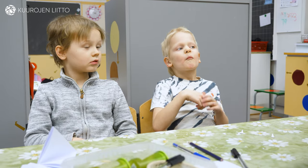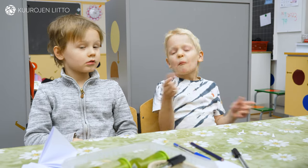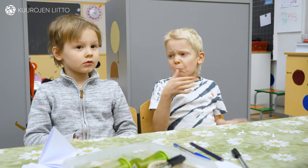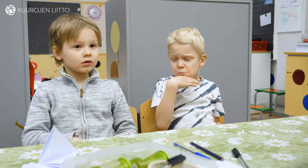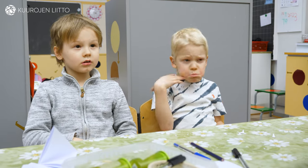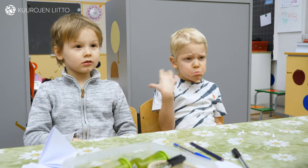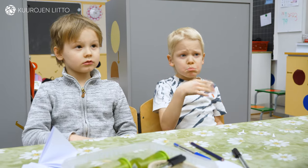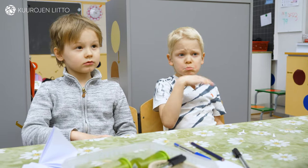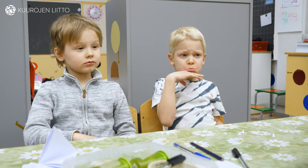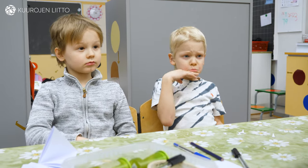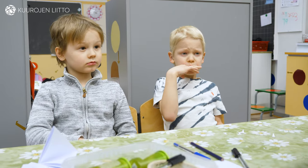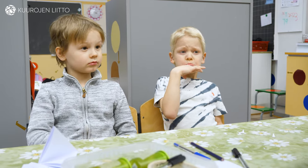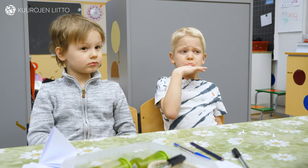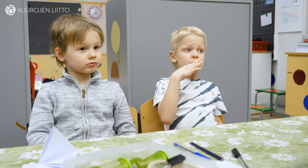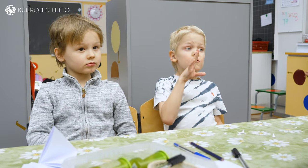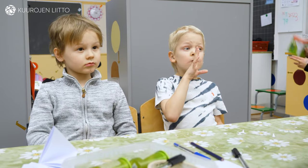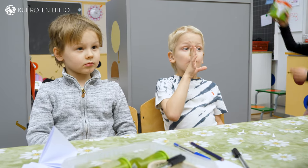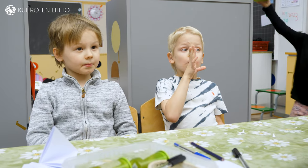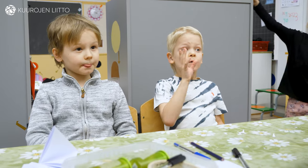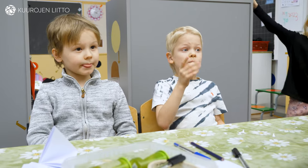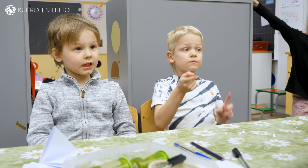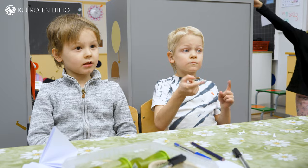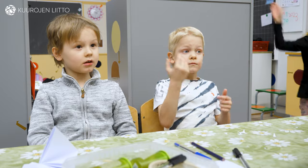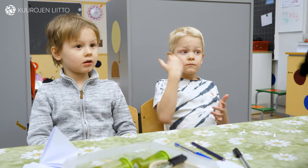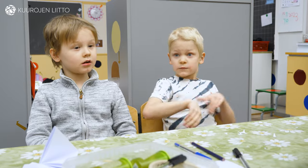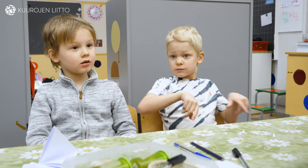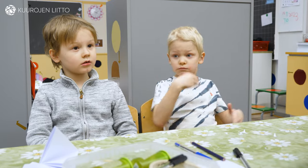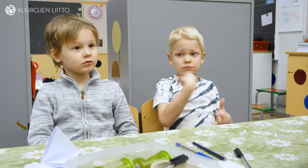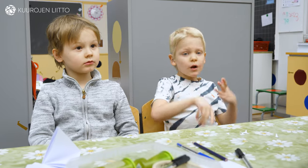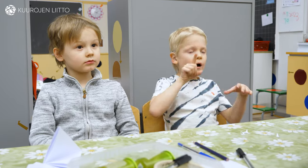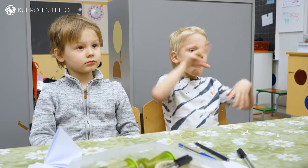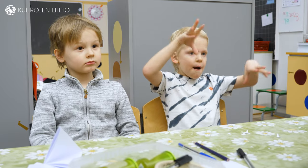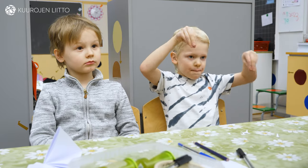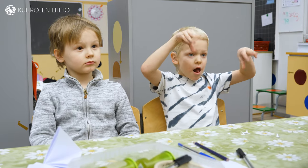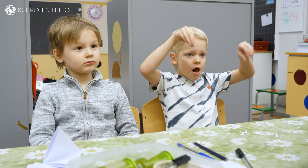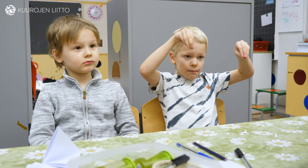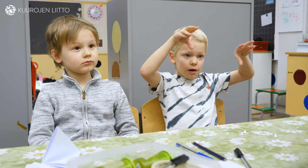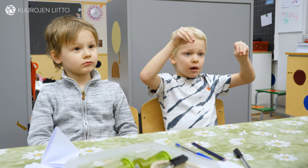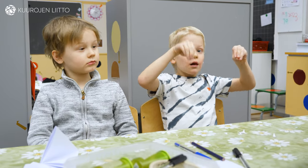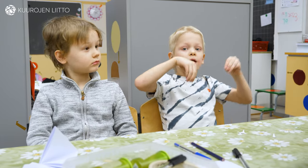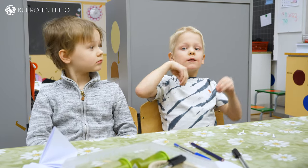Täällä on tosi mukavaa! Kun kerho loppuu, tulee valomerkki.